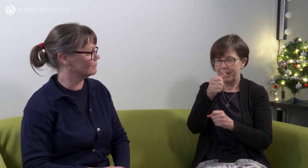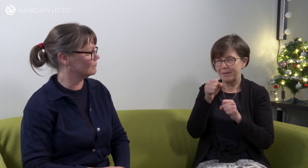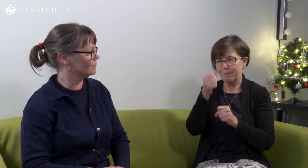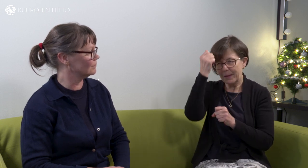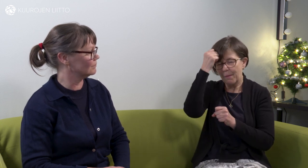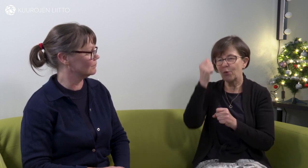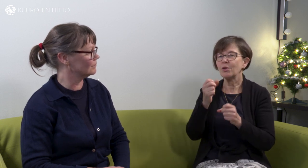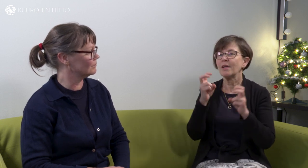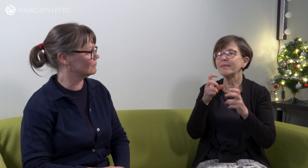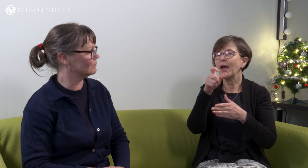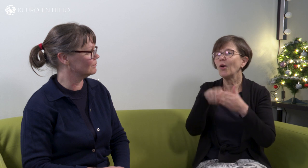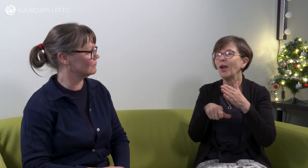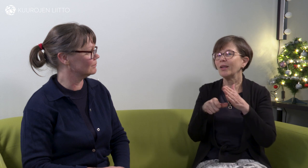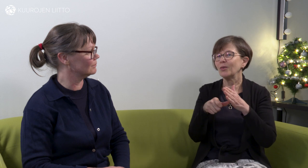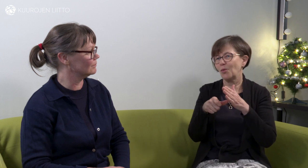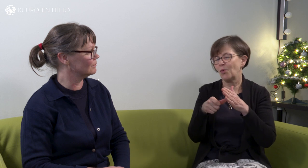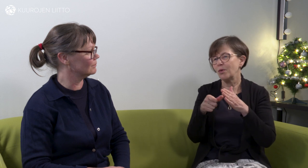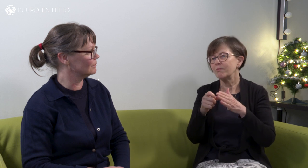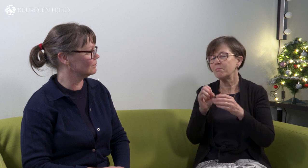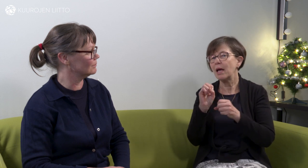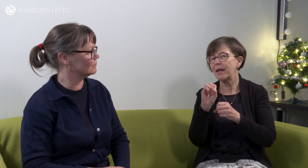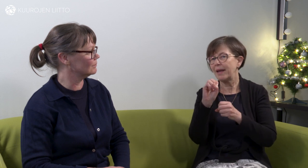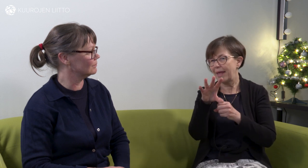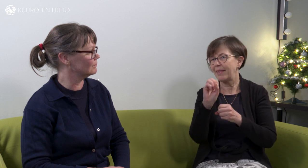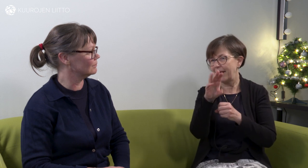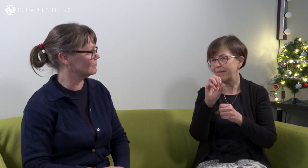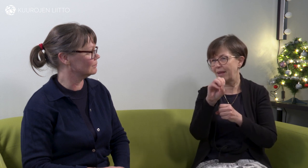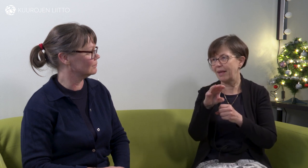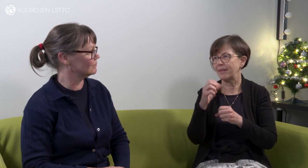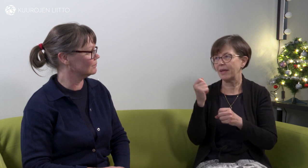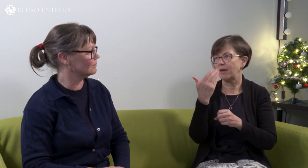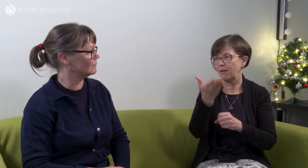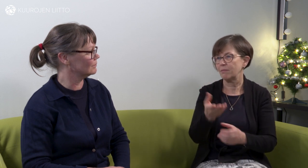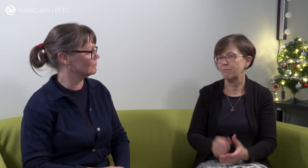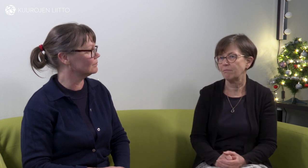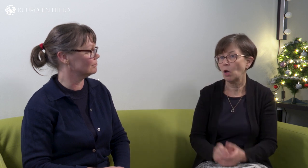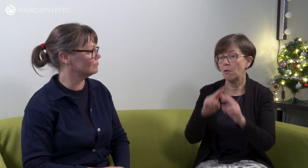Muistakaa sitten lähettää sähkölaskunne Kelalle kun olette saaneet tukipäätöksen.